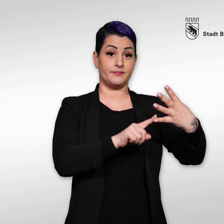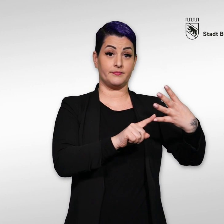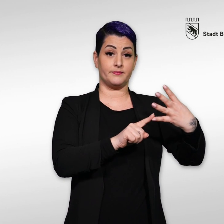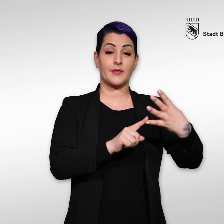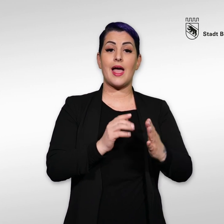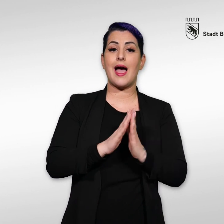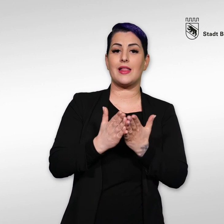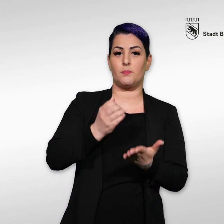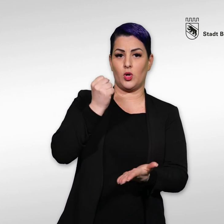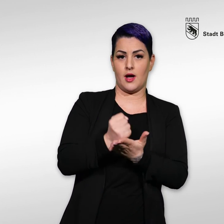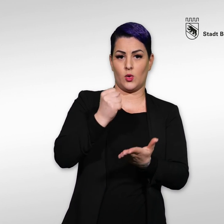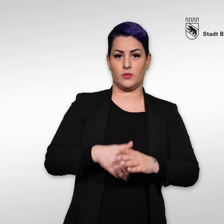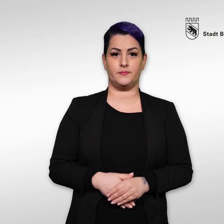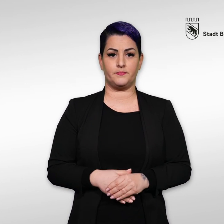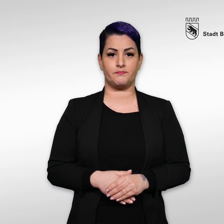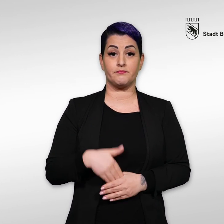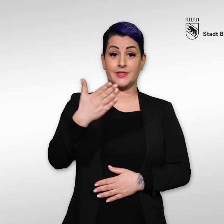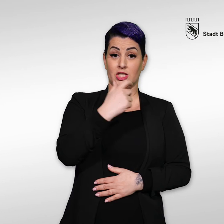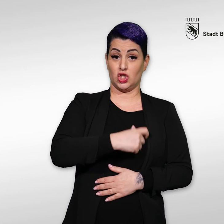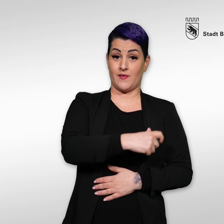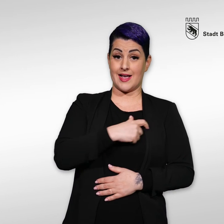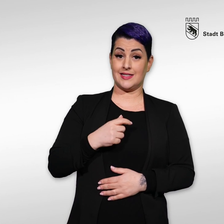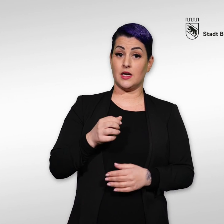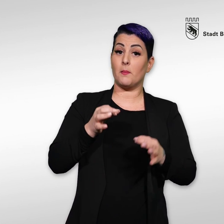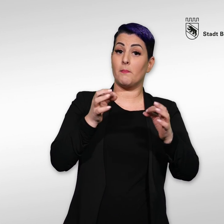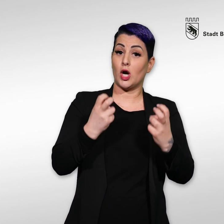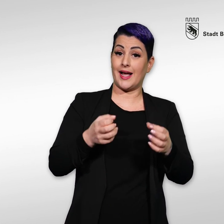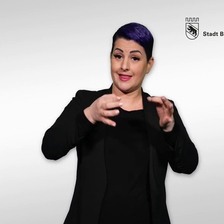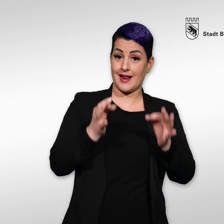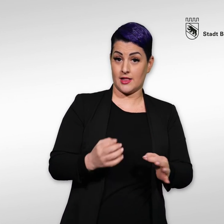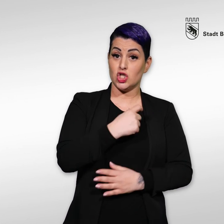Einbürgerung: Sie haben das Schweizer Bürgerrecht erhalten?